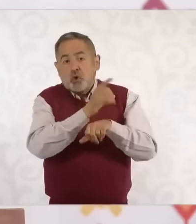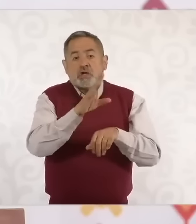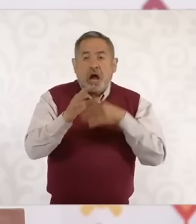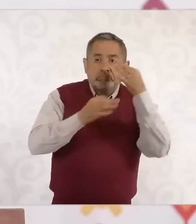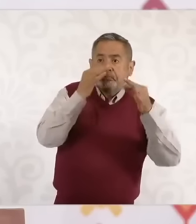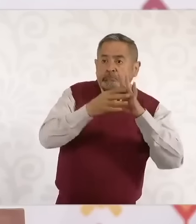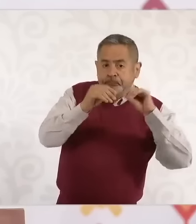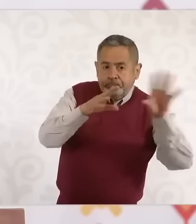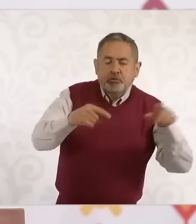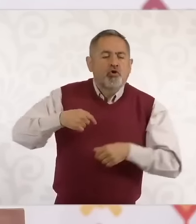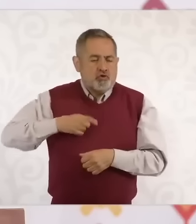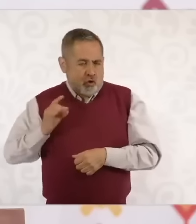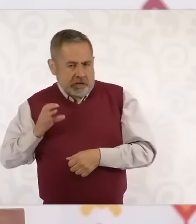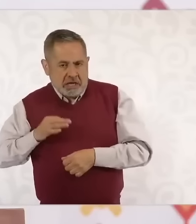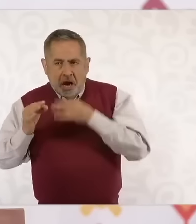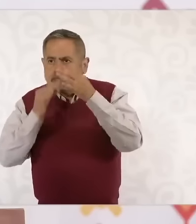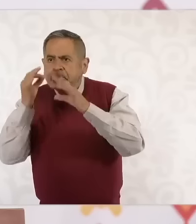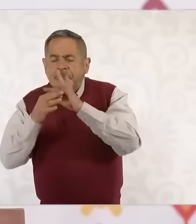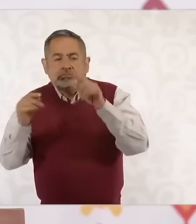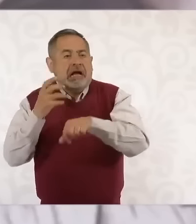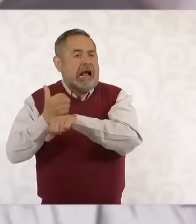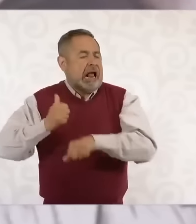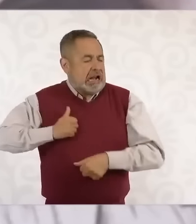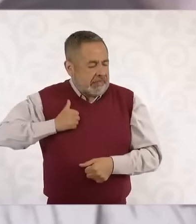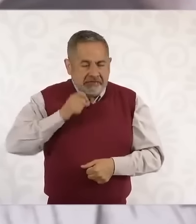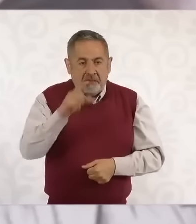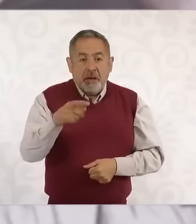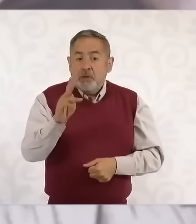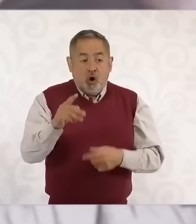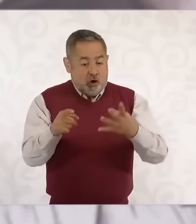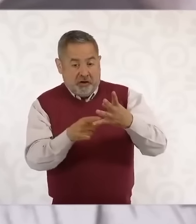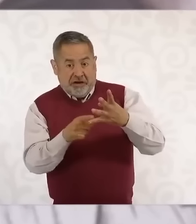comentarios y también los colegas de Canadá, pero a fines de enero tiene que ya estar por escrito.